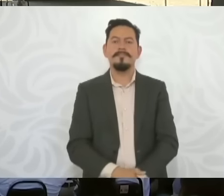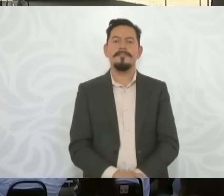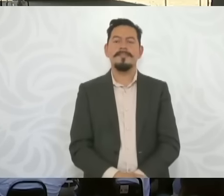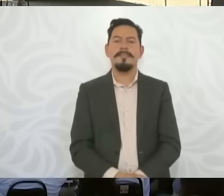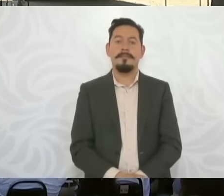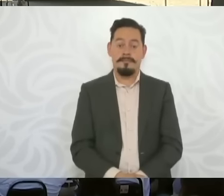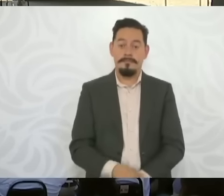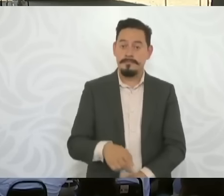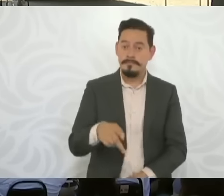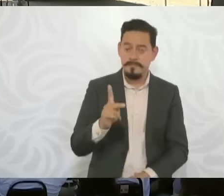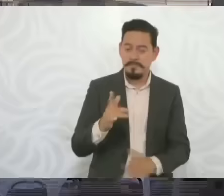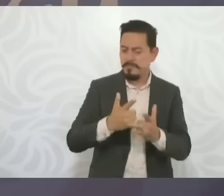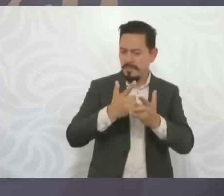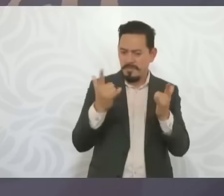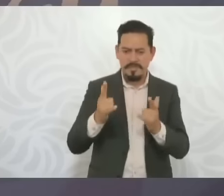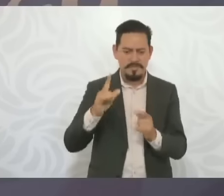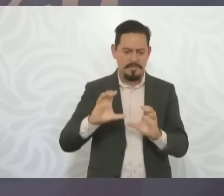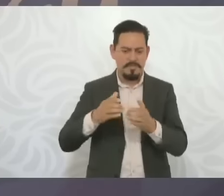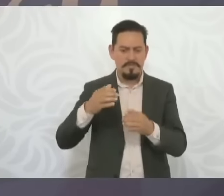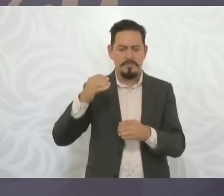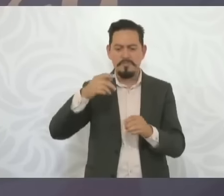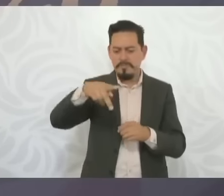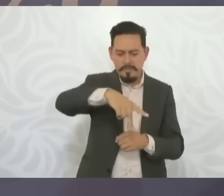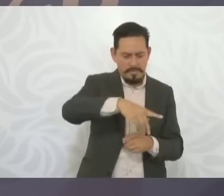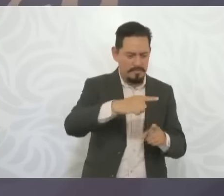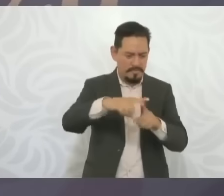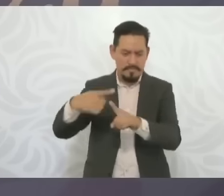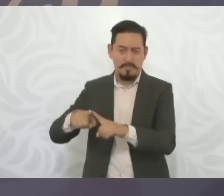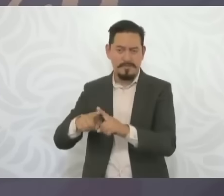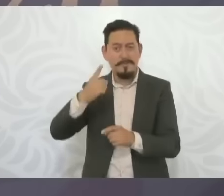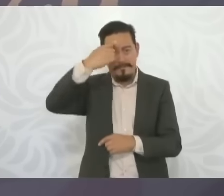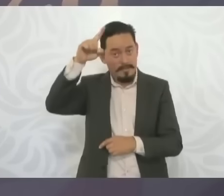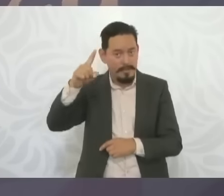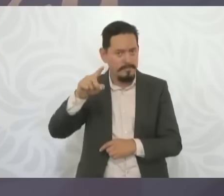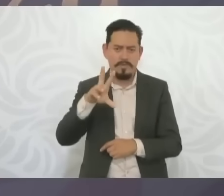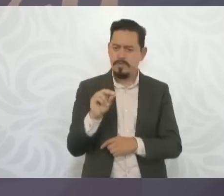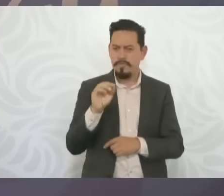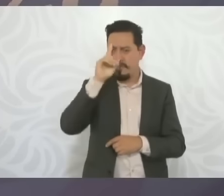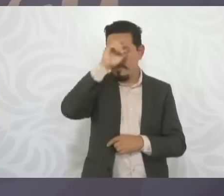Pero en la historia de los pueblos no hay victoria fácil. Inmediatamente después de la expropiación,